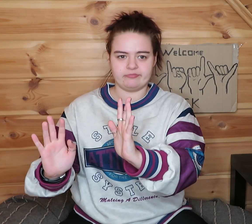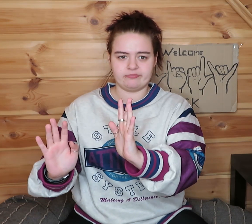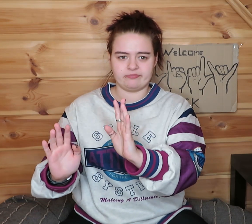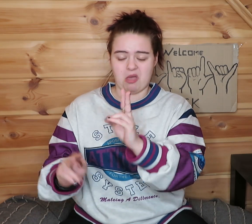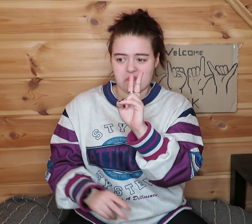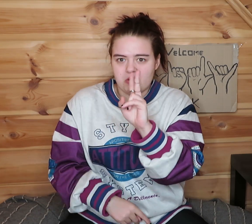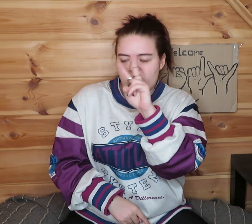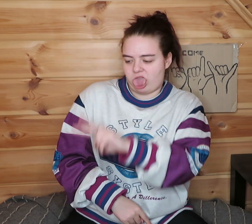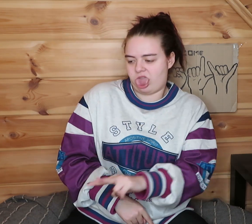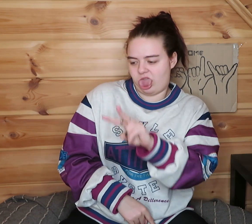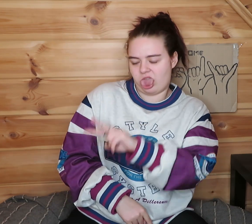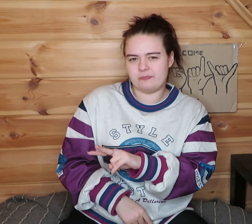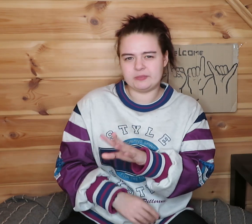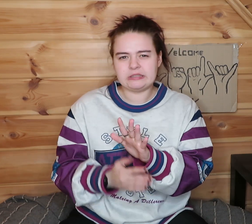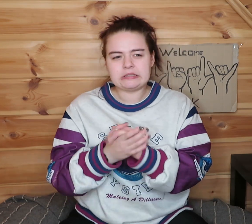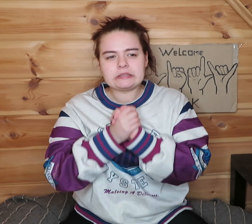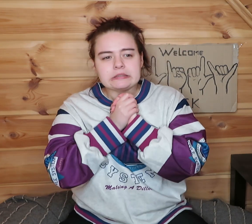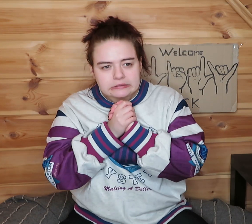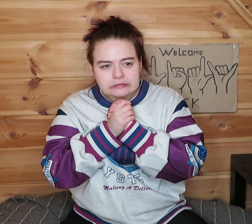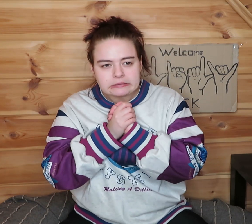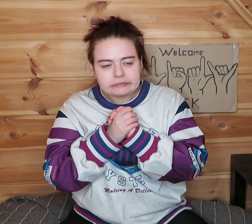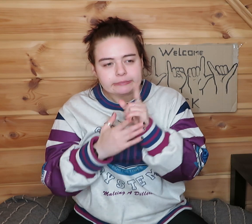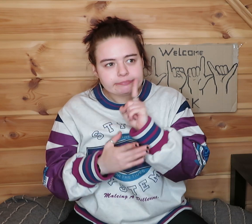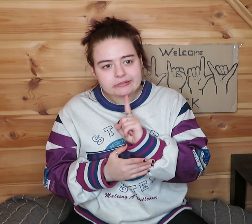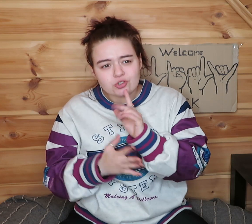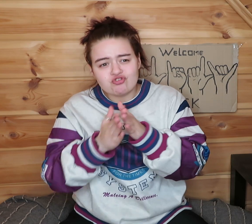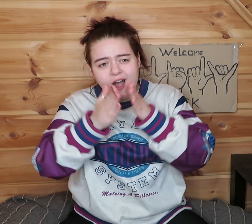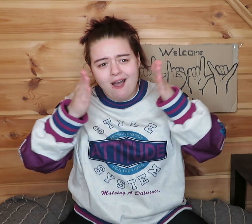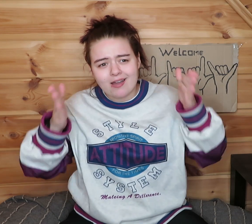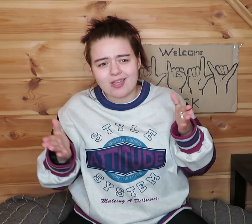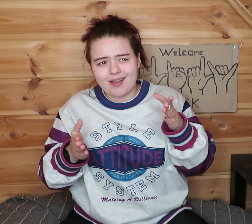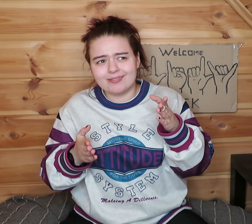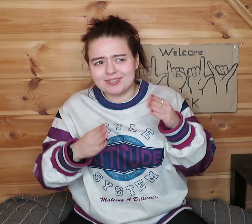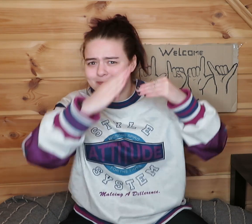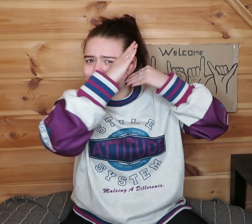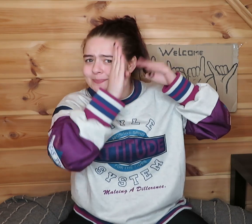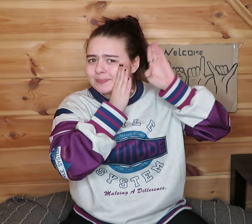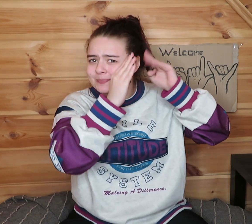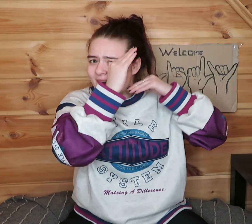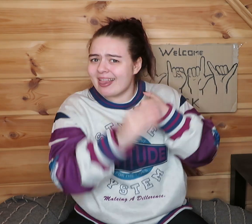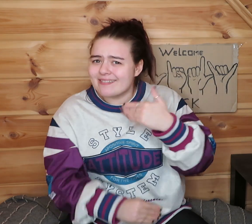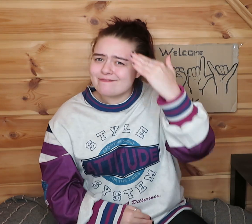Trotzdem schauen sie auf diese herab. Das ist ein bisschen Schade, dass nur auf das Ohr geschaut wird.